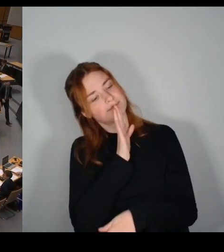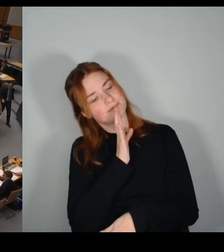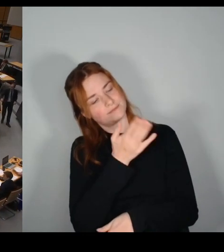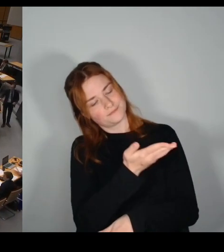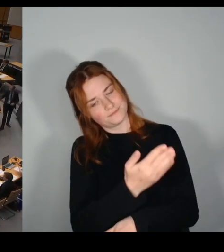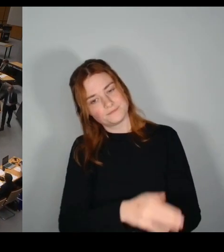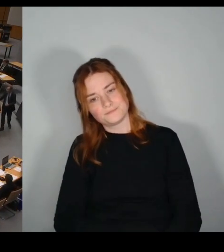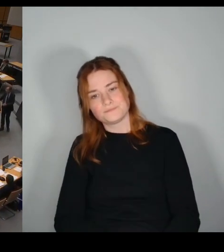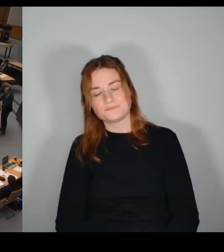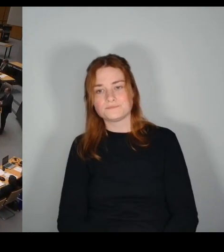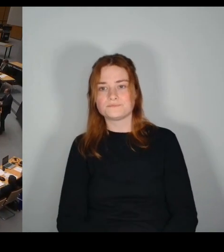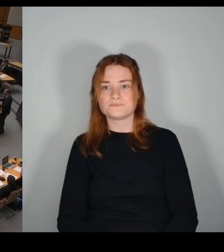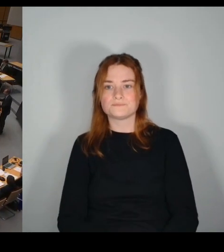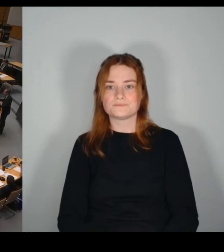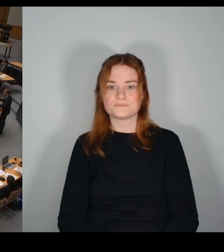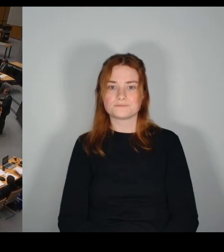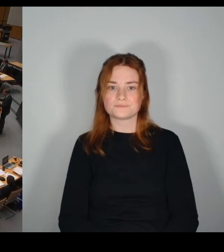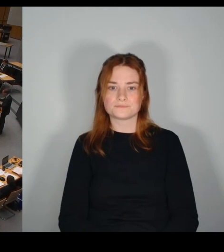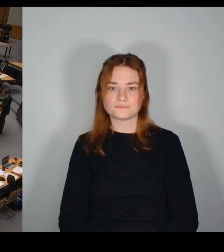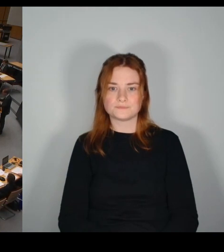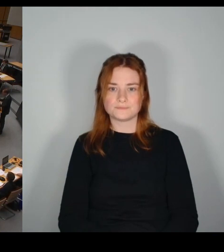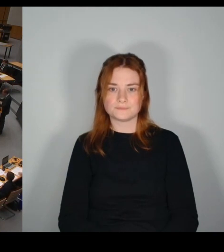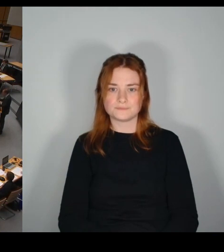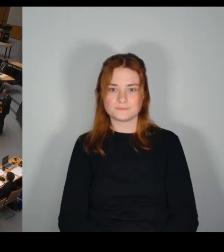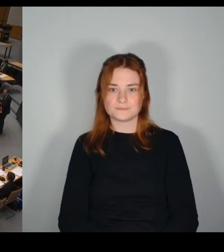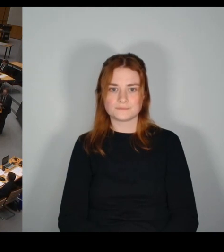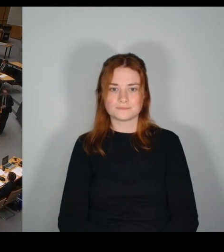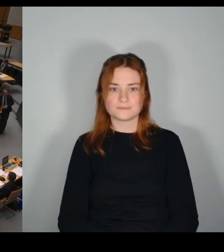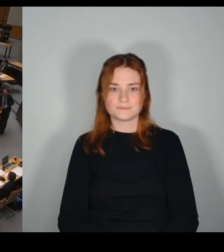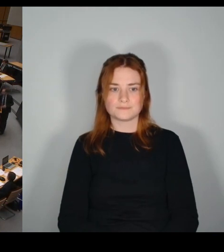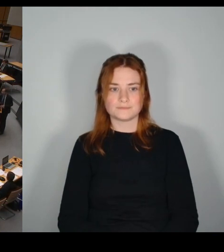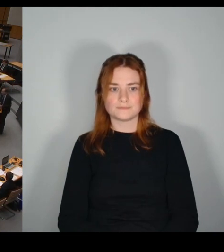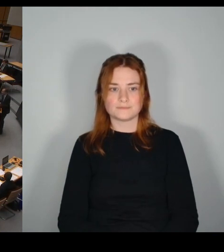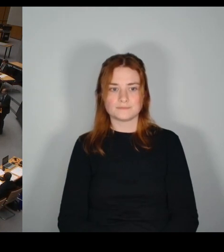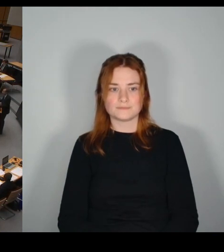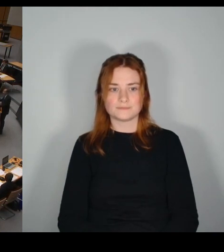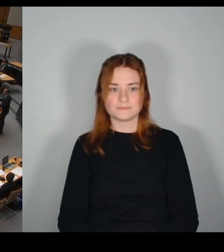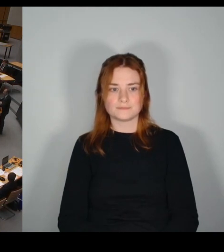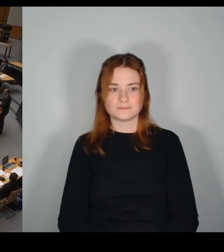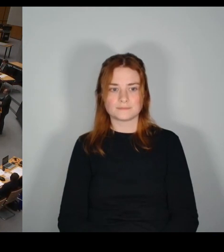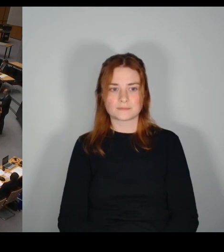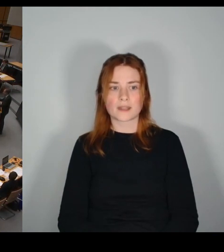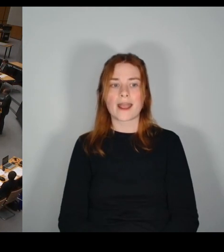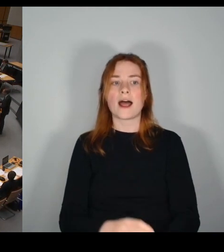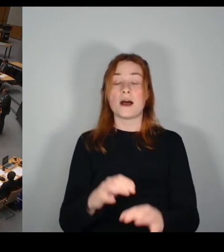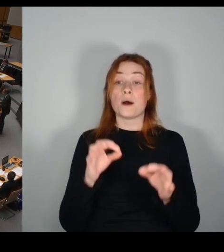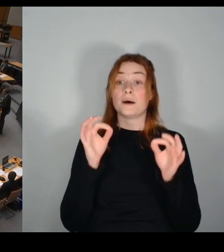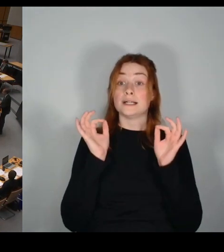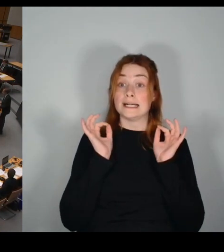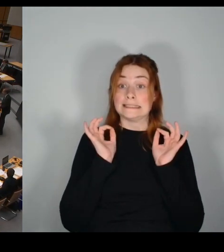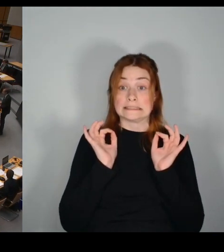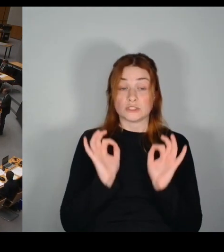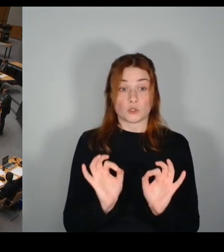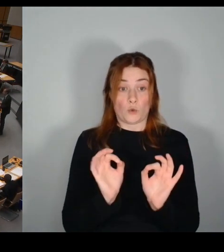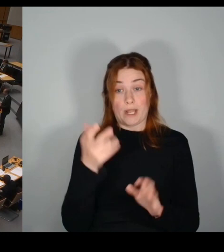Kopfkino Also, Herr Präsident! Meine sehr geehrten und Herren! Liebe Kolleginnen und Kollegen! Das war ja mal eine humorvolle Rede.